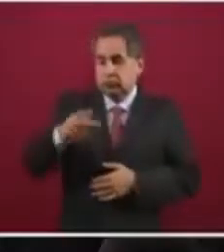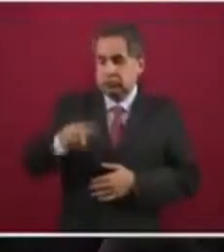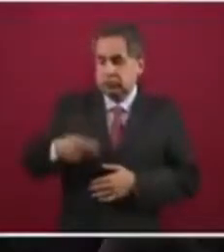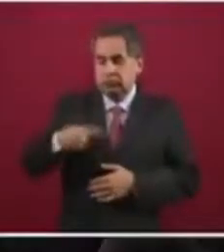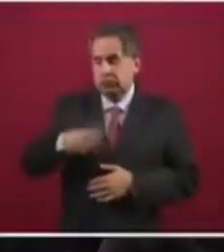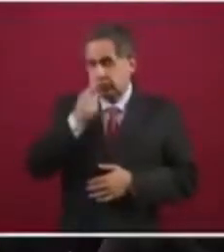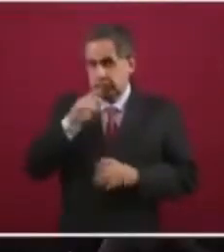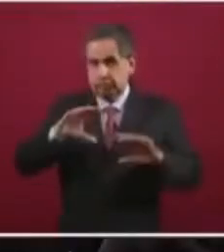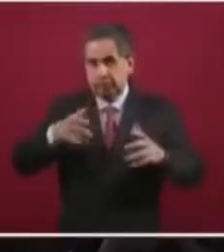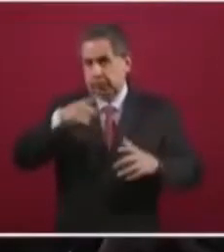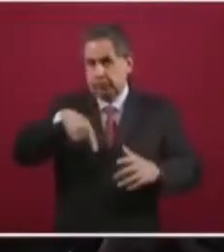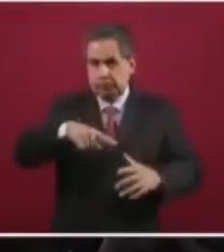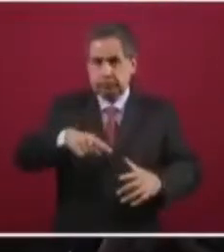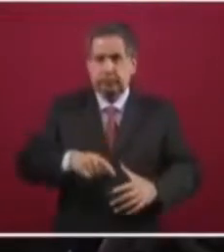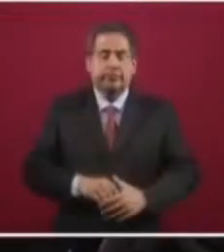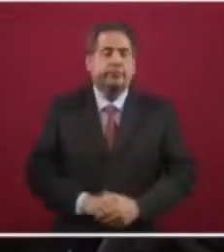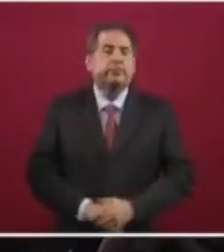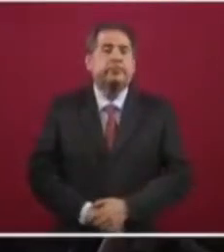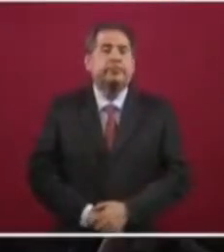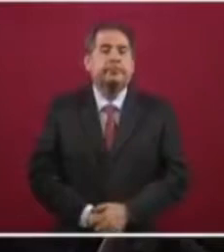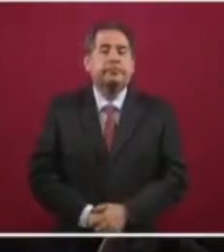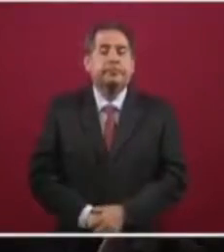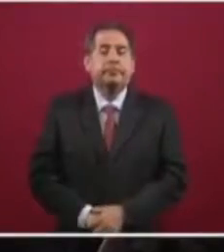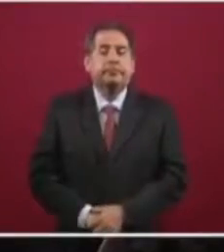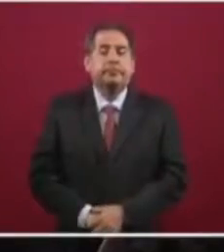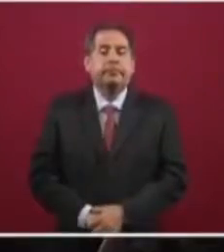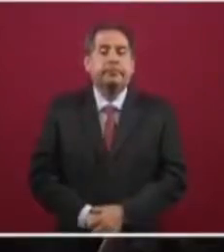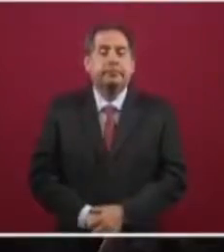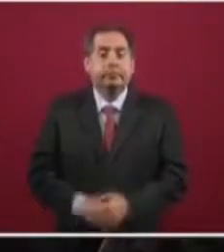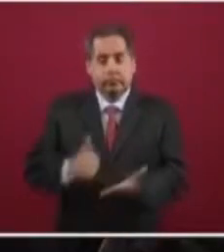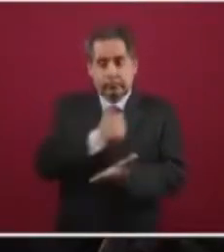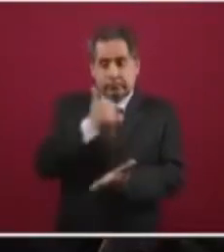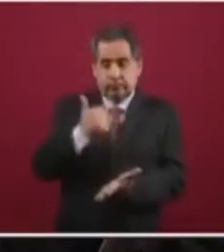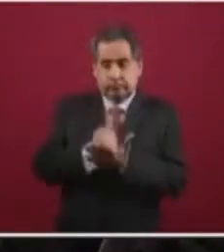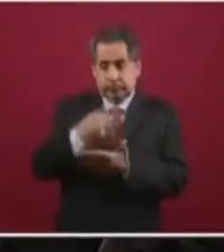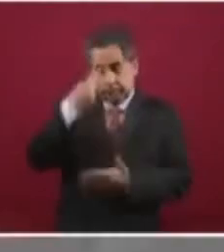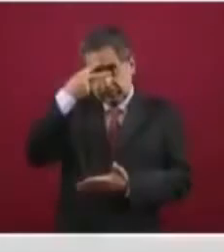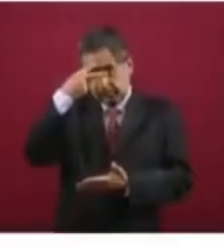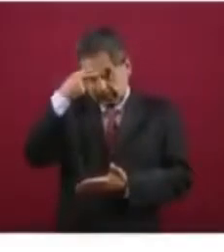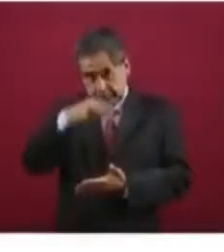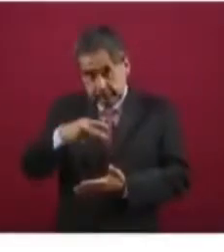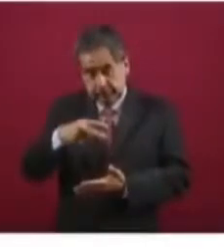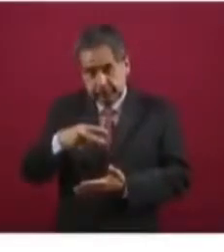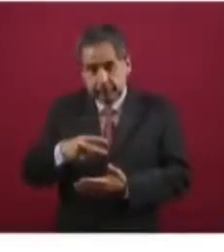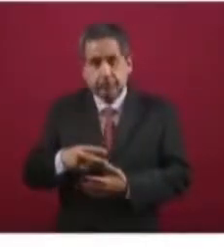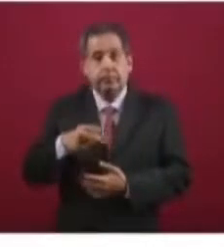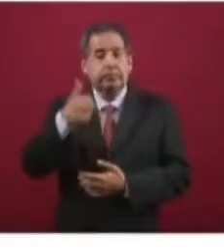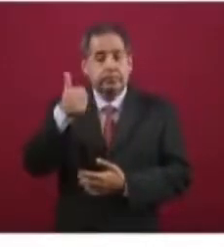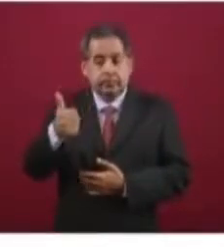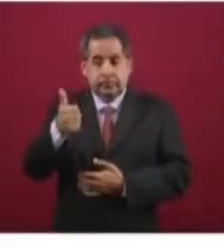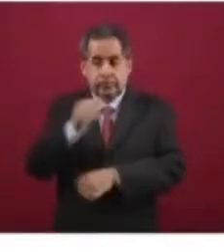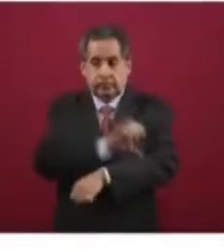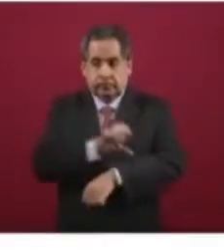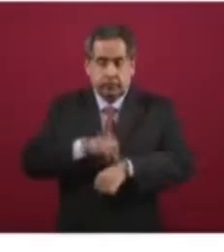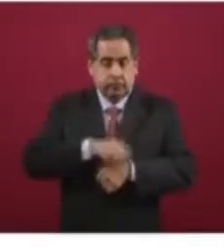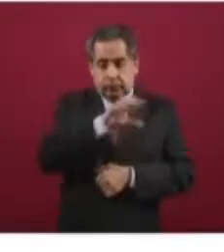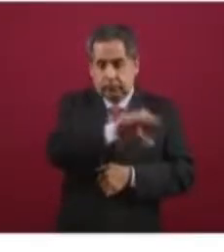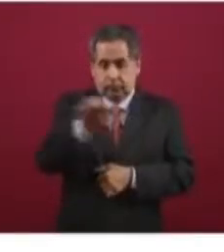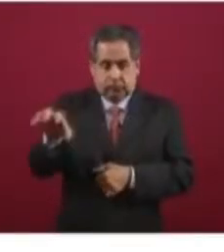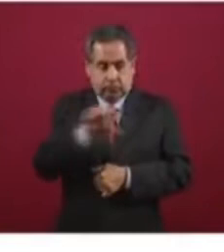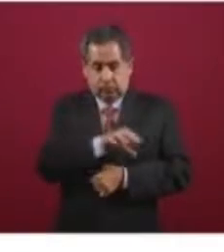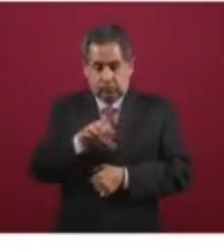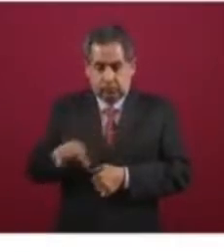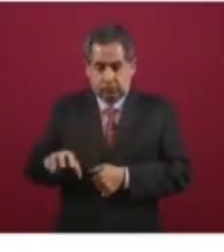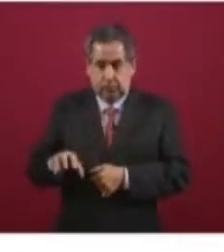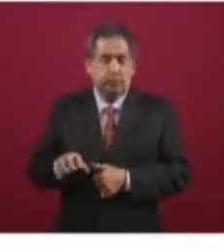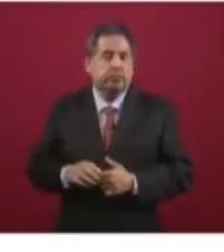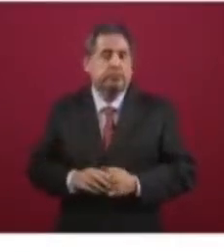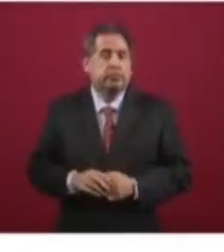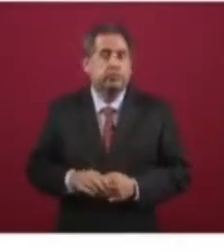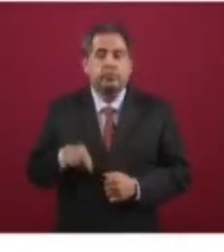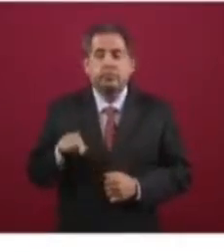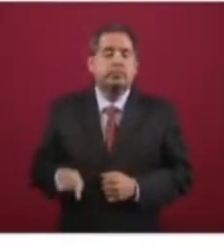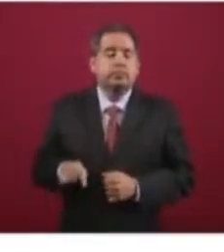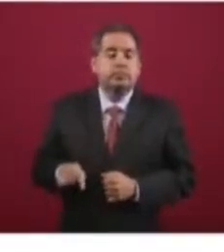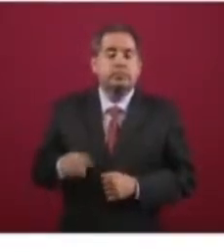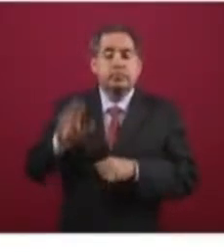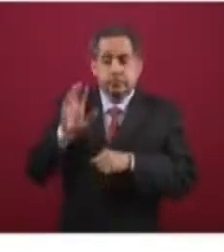La Ciudad de México está dividida en seis coordinaciones regionales, aquí sumamos también,